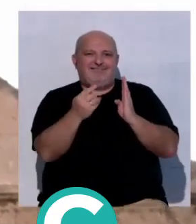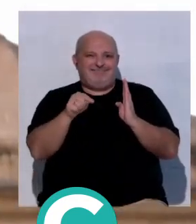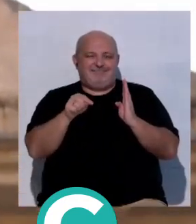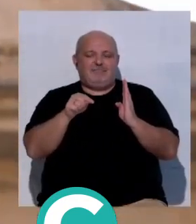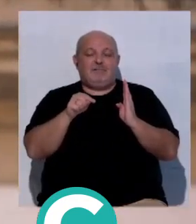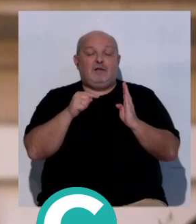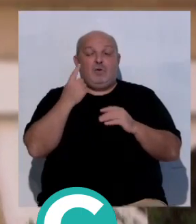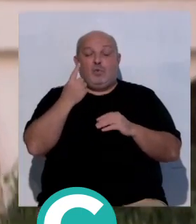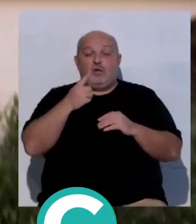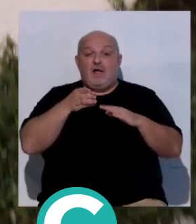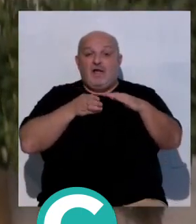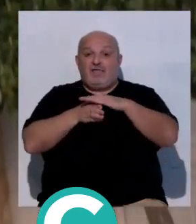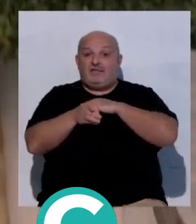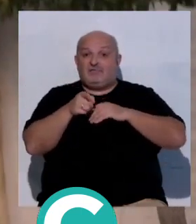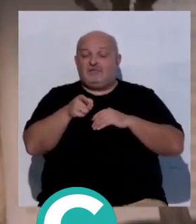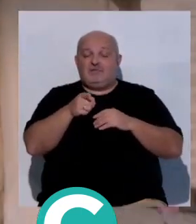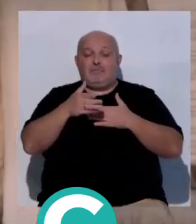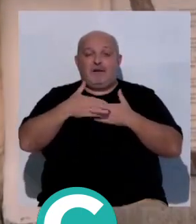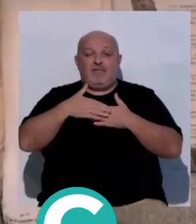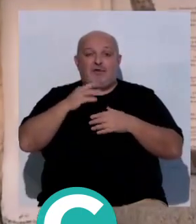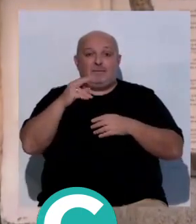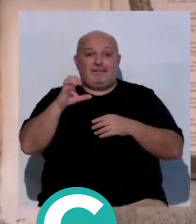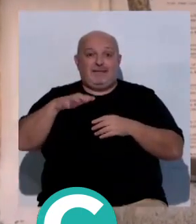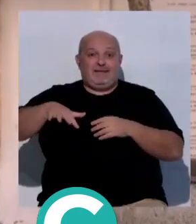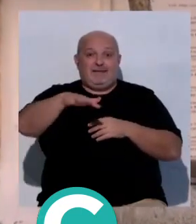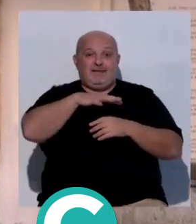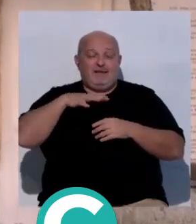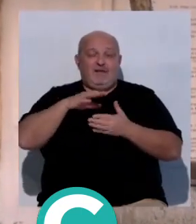que uno de los accesos el que da a la plaza Topete en el lateral de la oficina de Correos